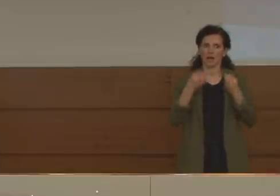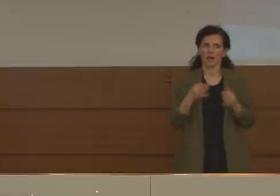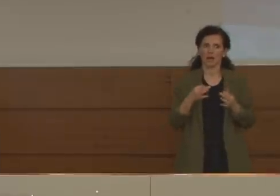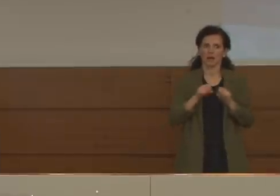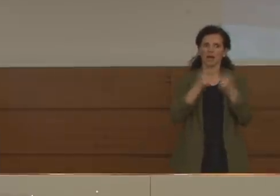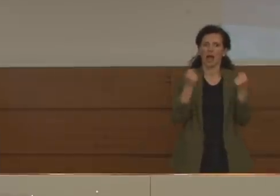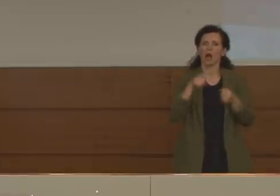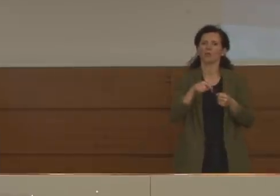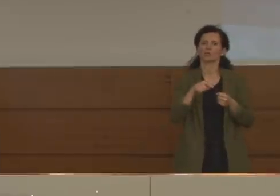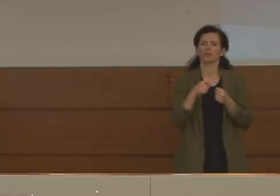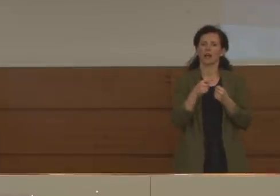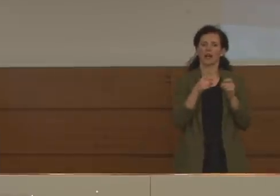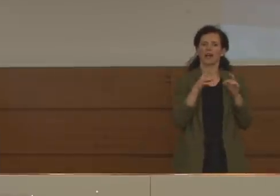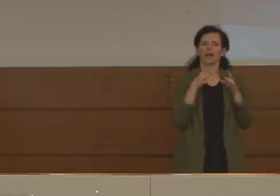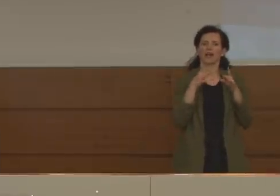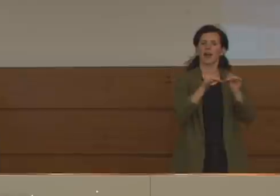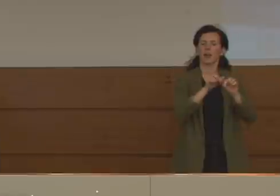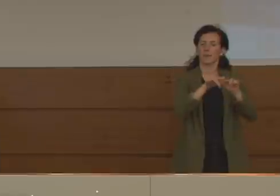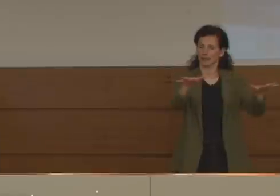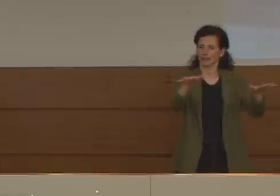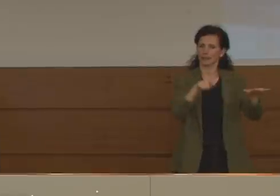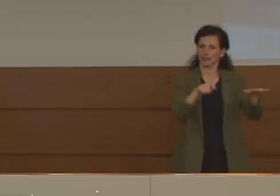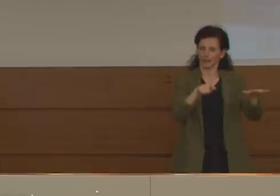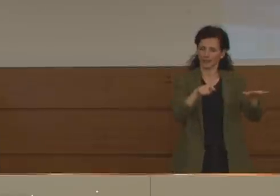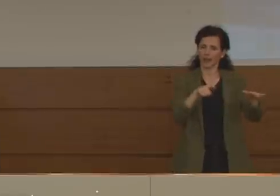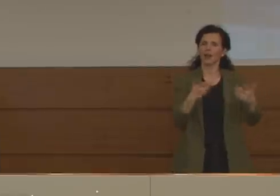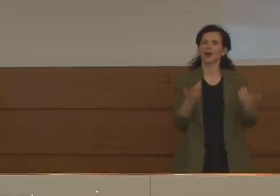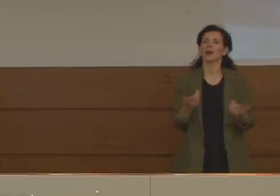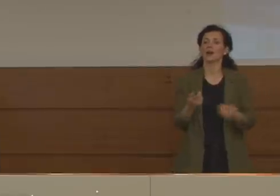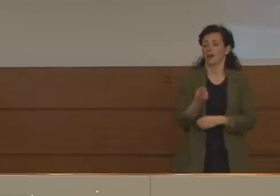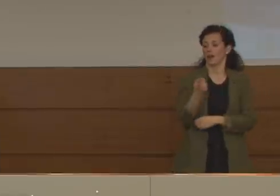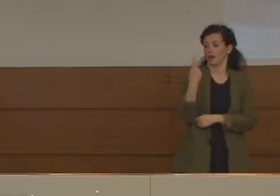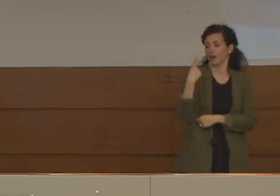qua ad un'altra fascia debole, come sapete. E' stato multato l'altro giorno un genitore